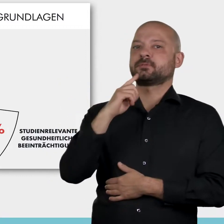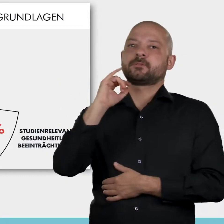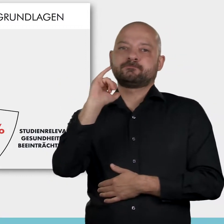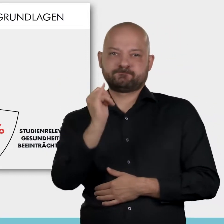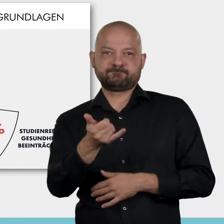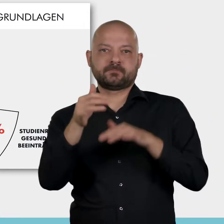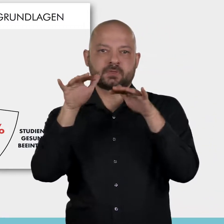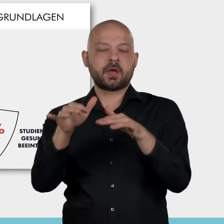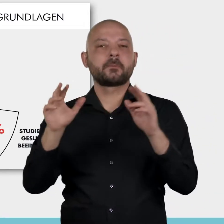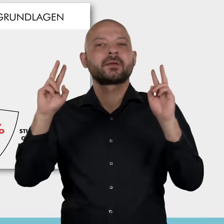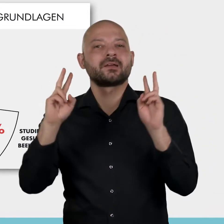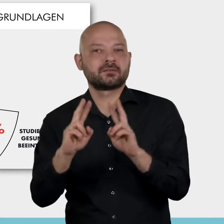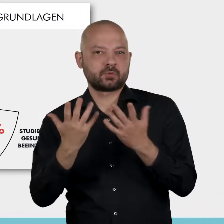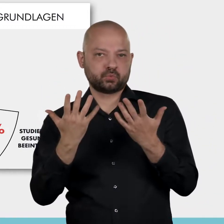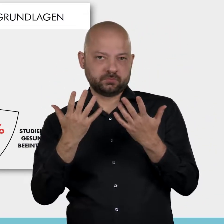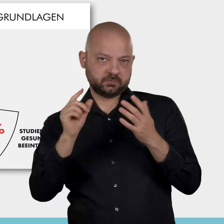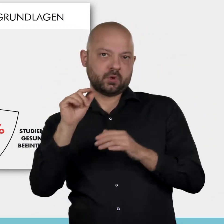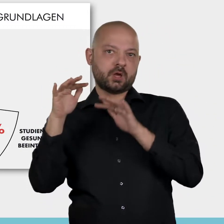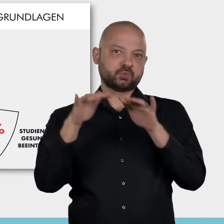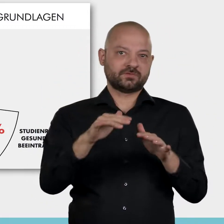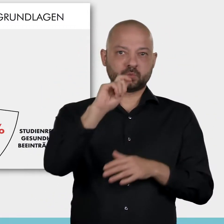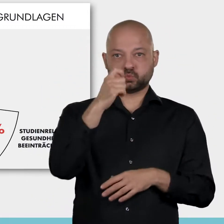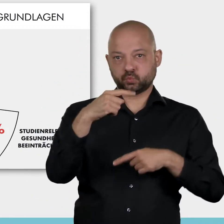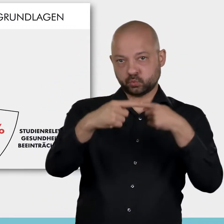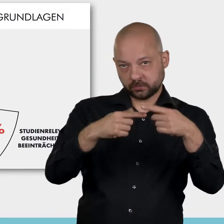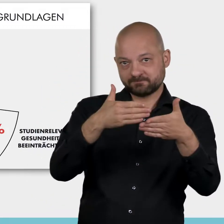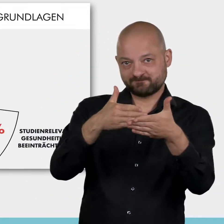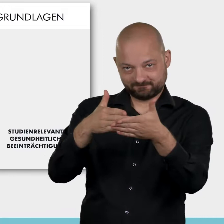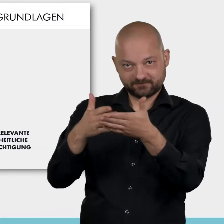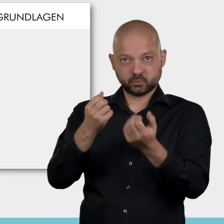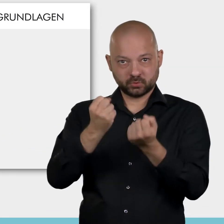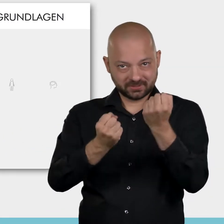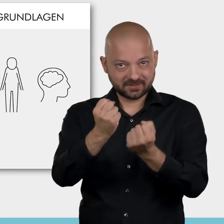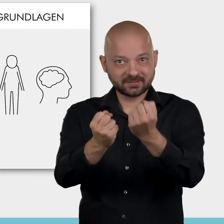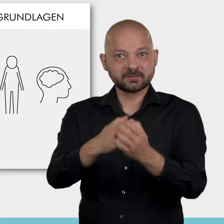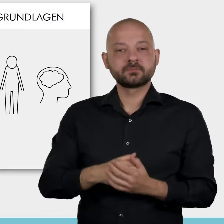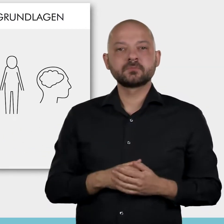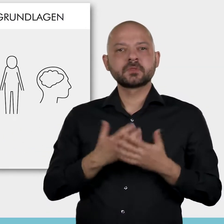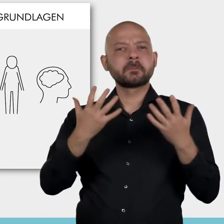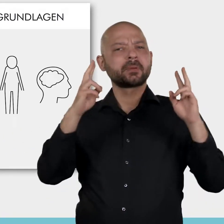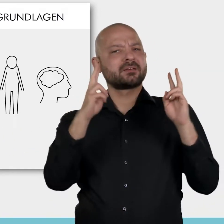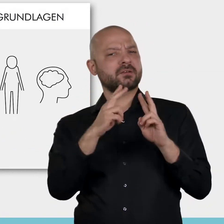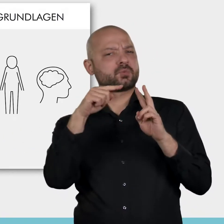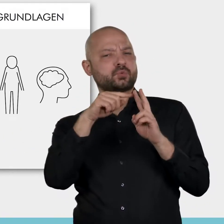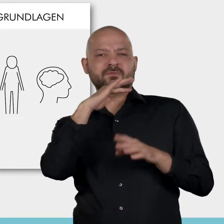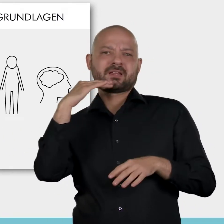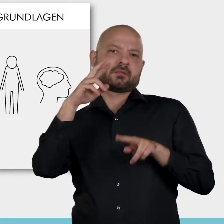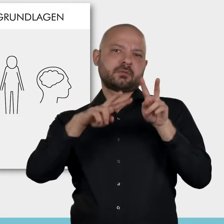dass sie eine das Studium erschwerende Beeinträchtigung haben. Dazu zählen unter anderem Beeinträchtigungen des Gehörs